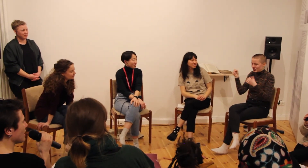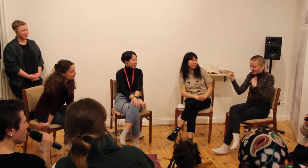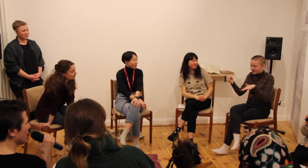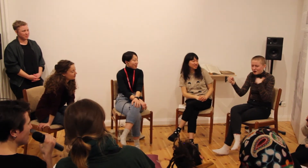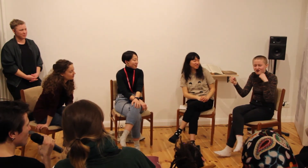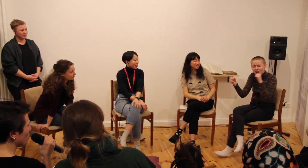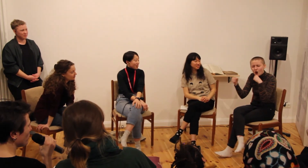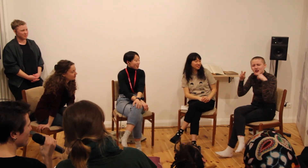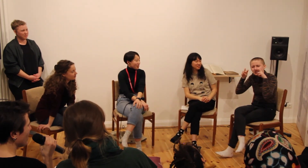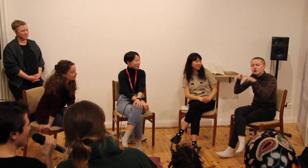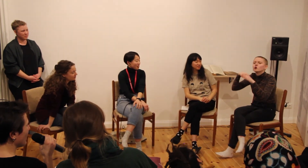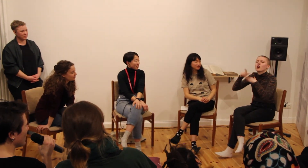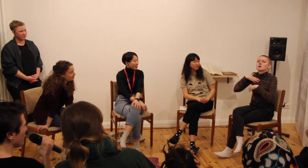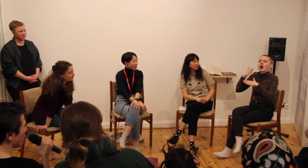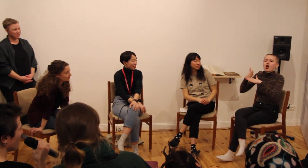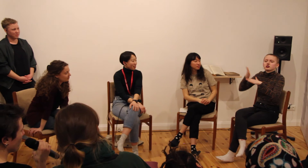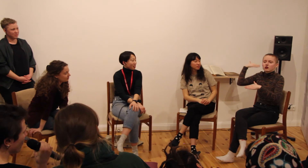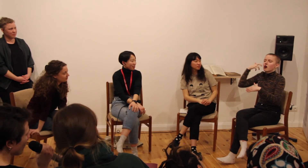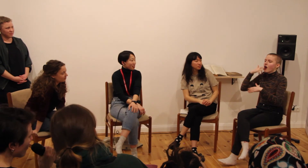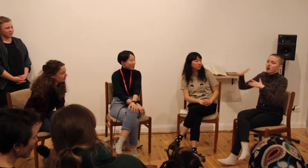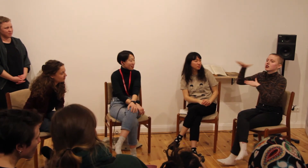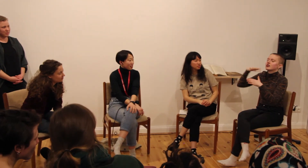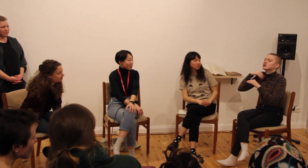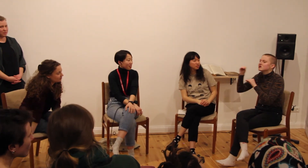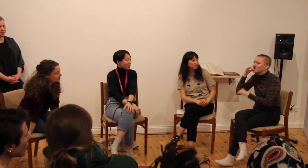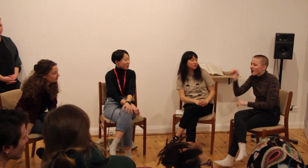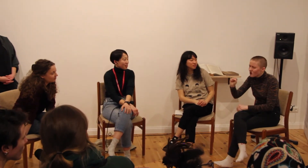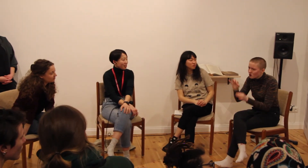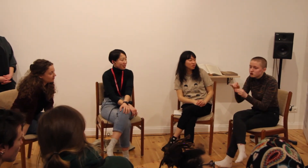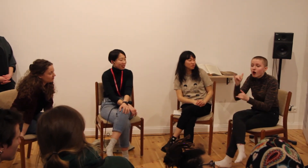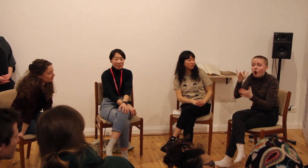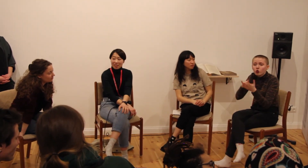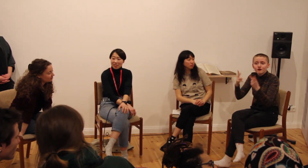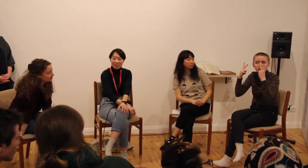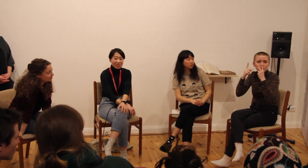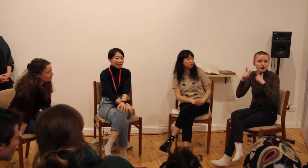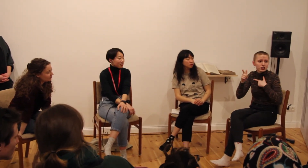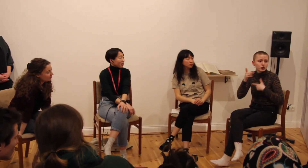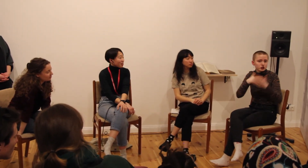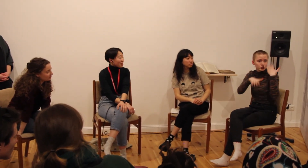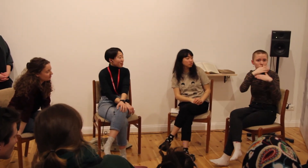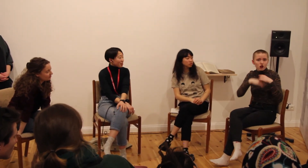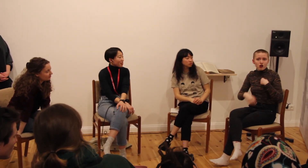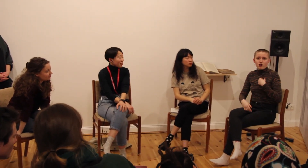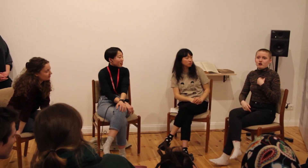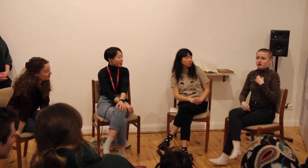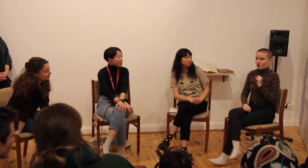Deswegen als ich nach Berlin gezogen bin, habe ich mich damit auseinandergesetzt und meine Eltern gefragt, warum das so ist.